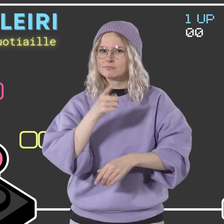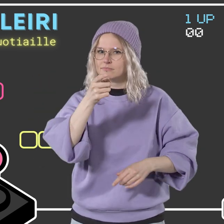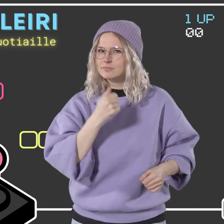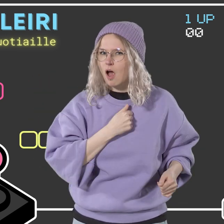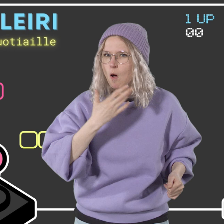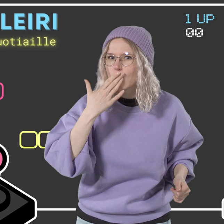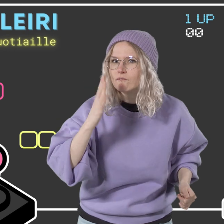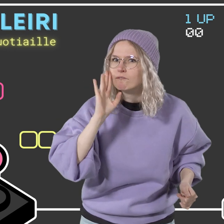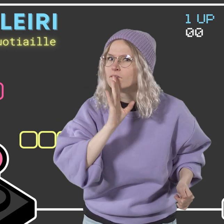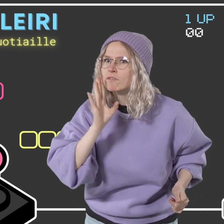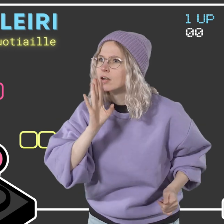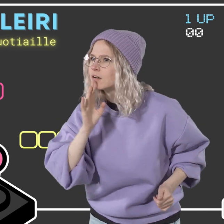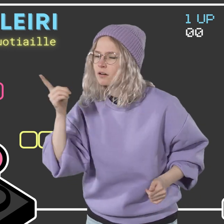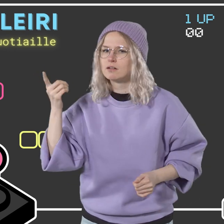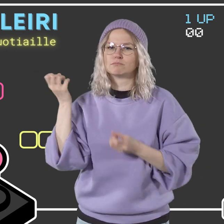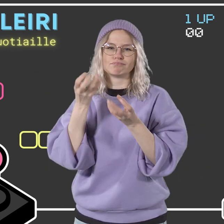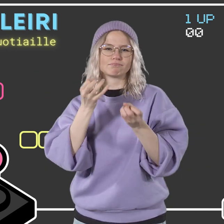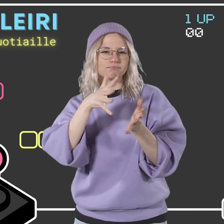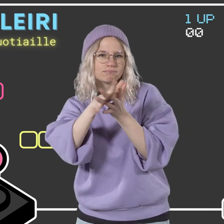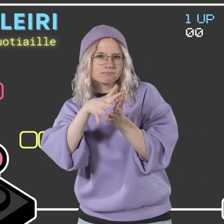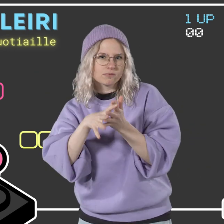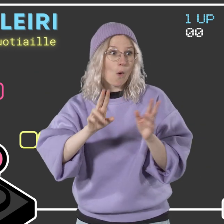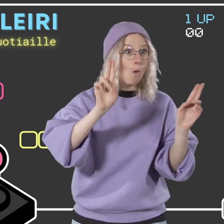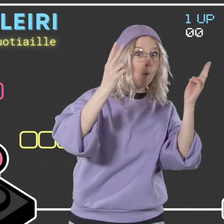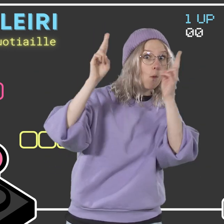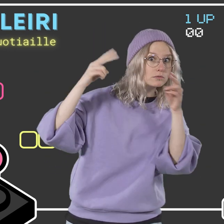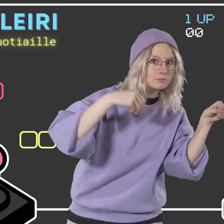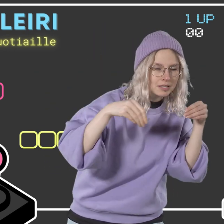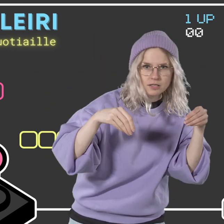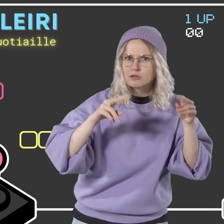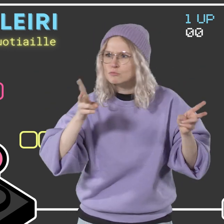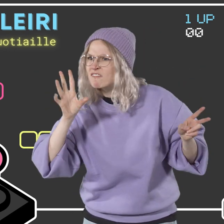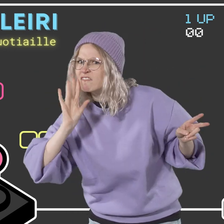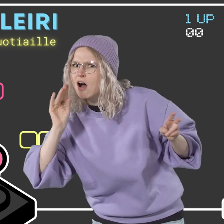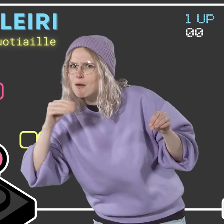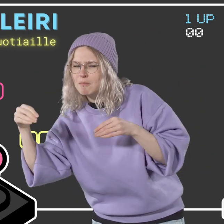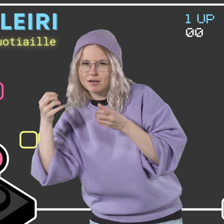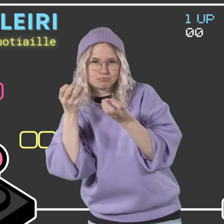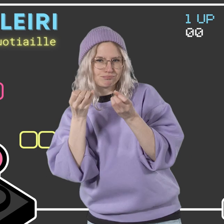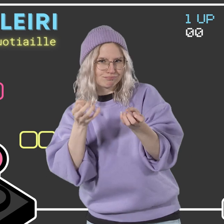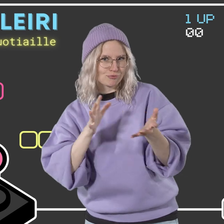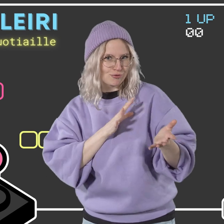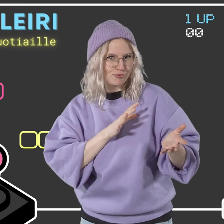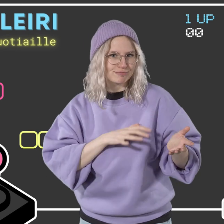ja heiltä saat hyviä vinkkejä niin uusiin kuin vanhoihinkin peleihin!